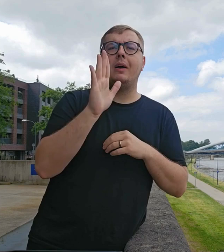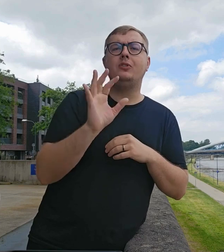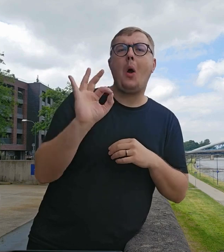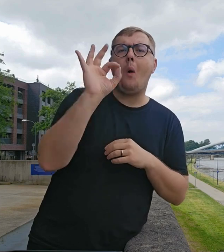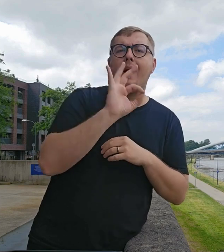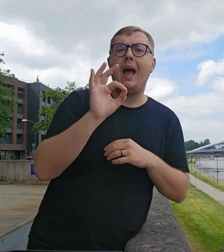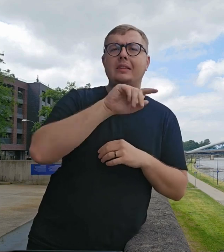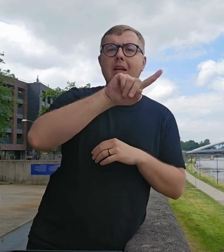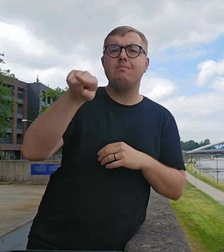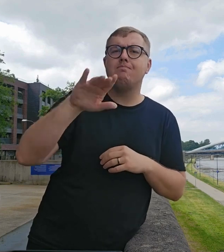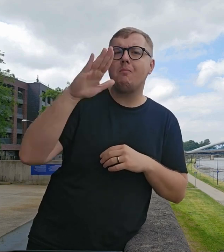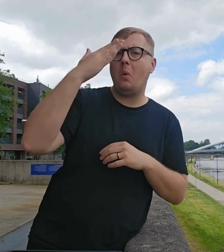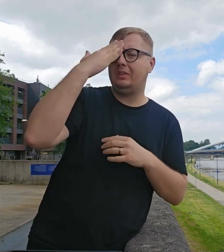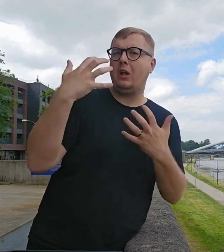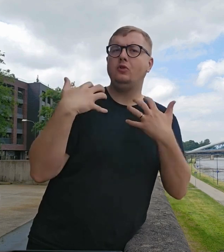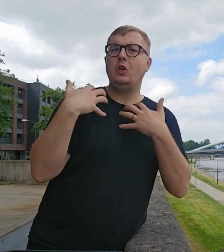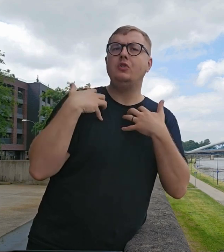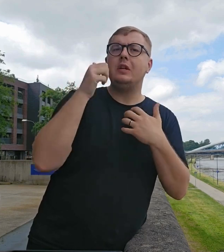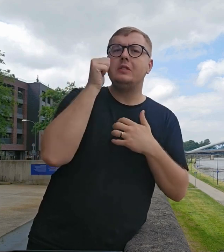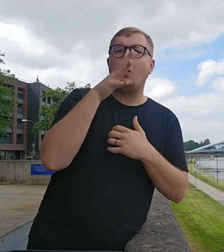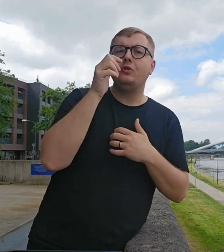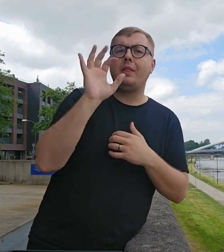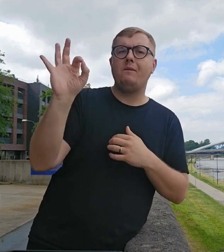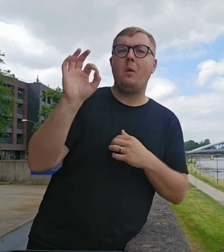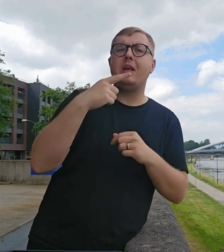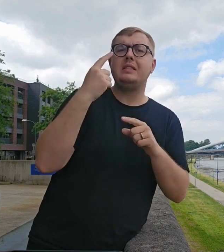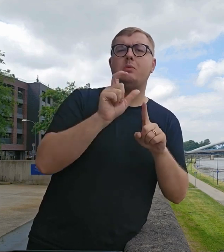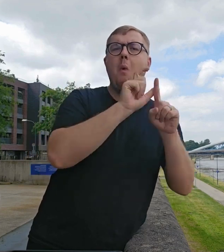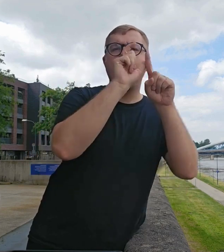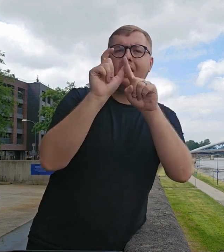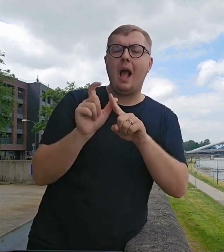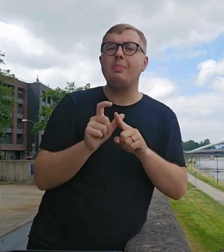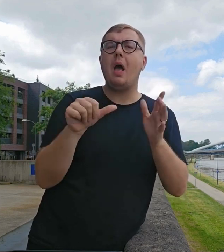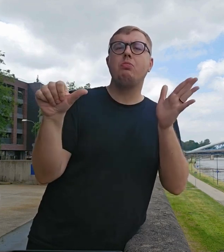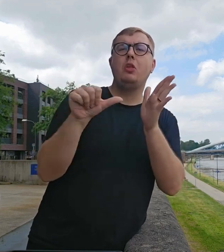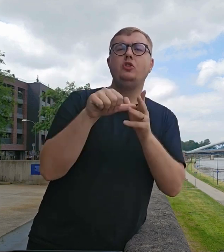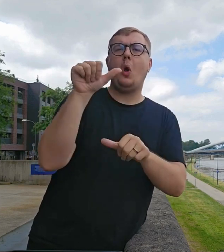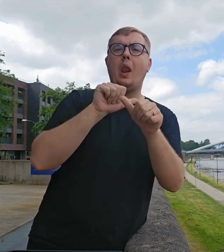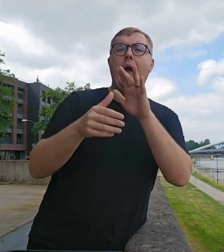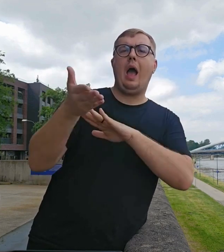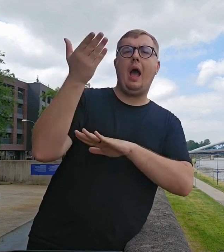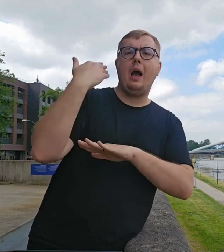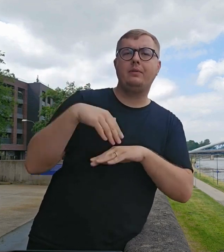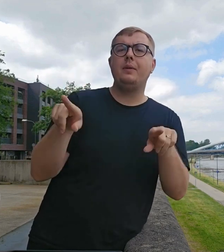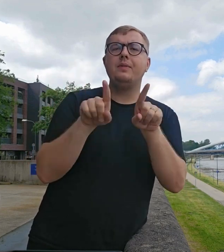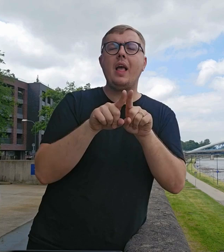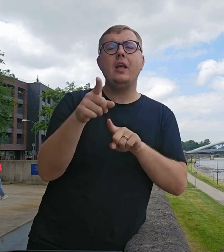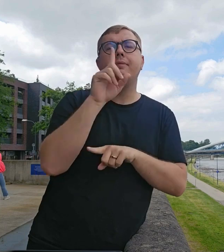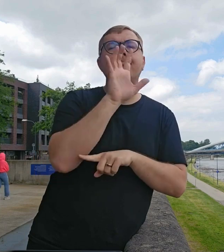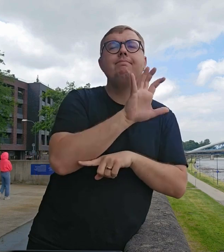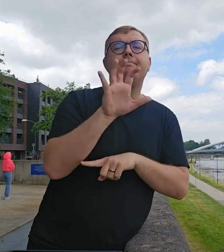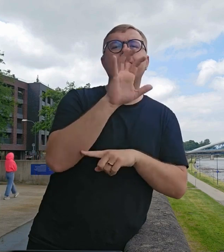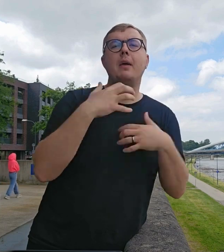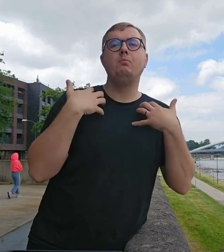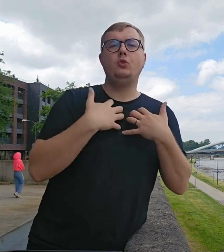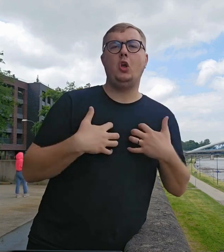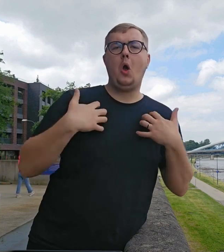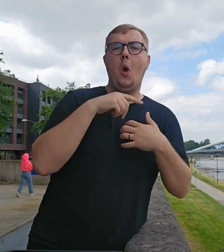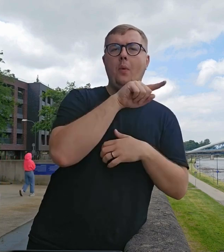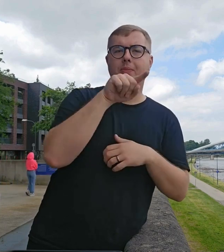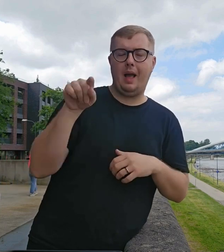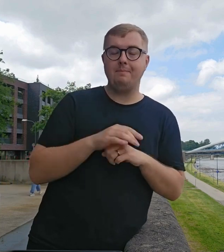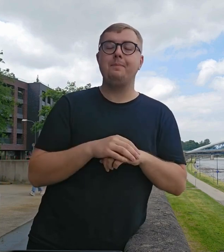Będzie to okazja do poznania życia codziennego Słowian sprzed tysiąca lat oraz przyjrzenia się przyrodzie.